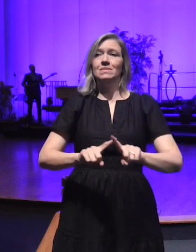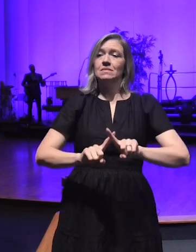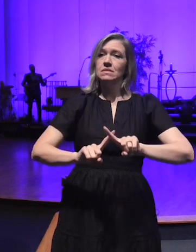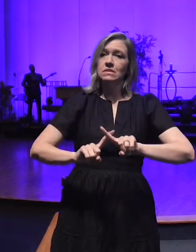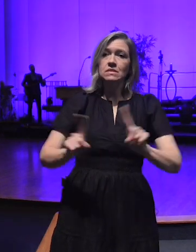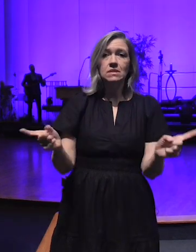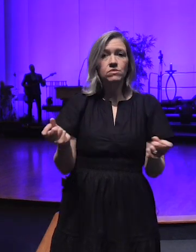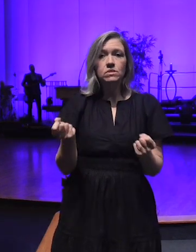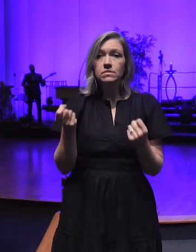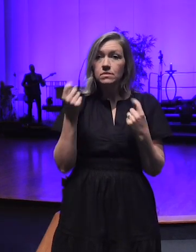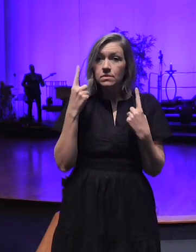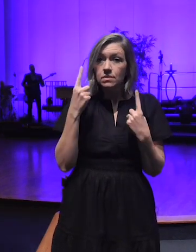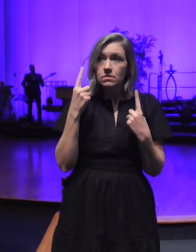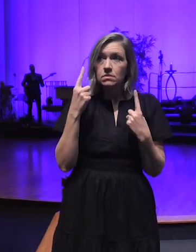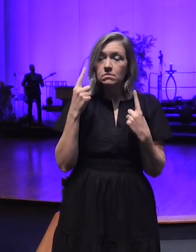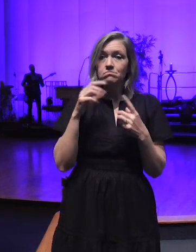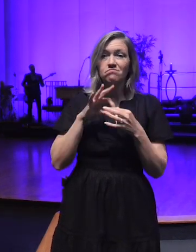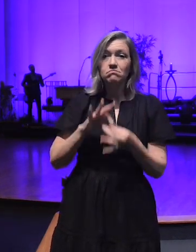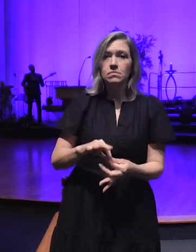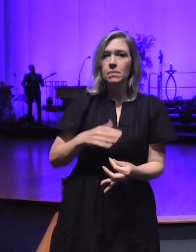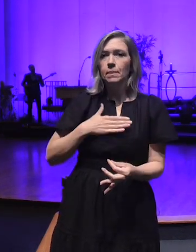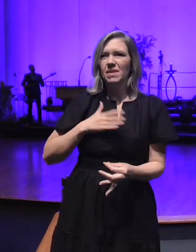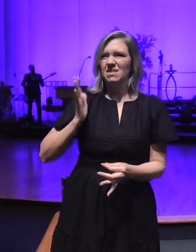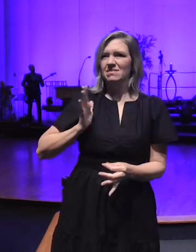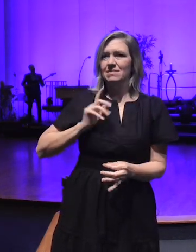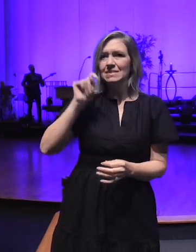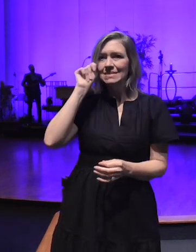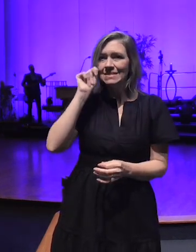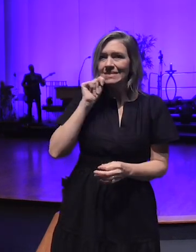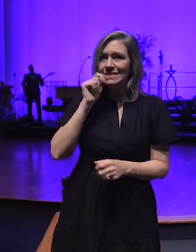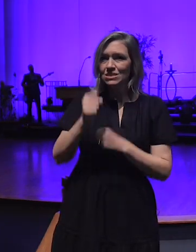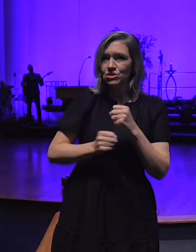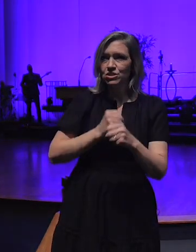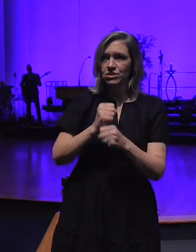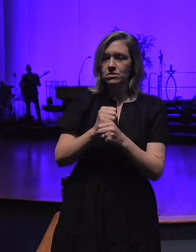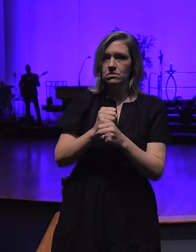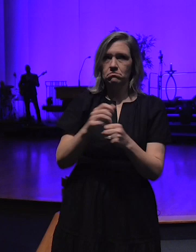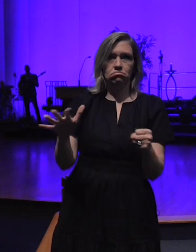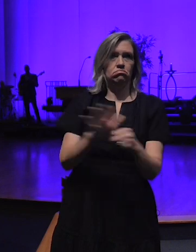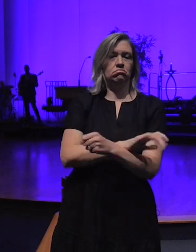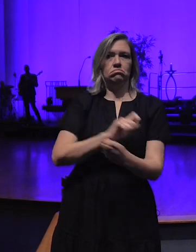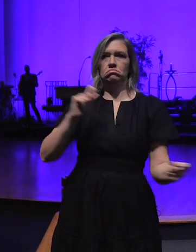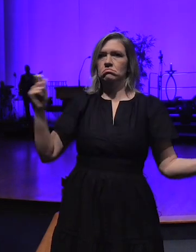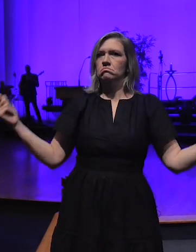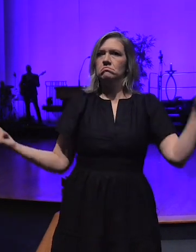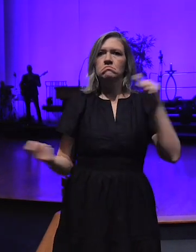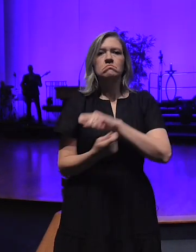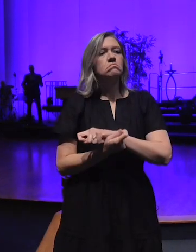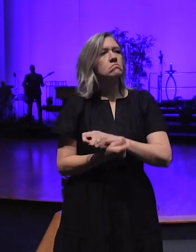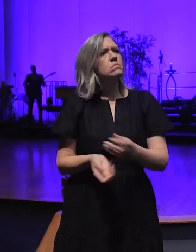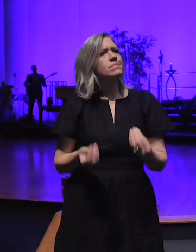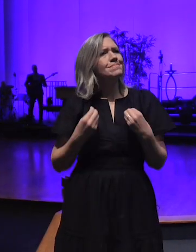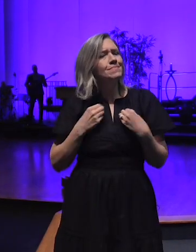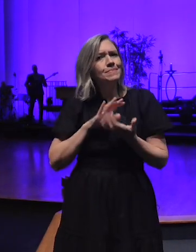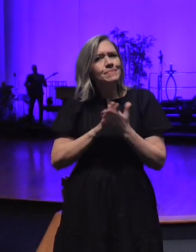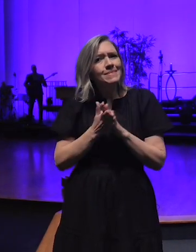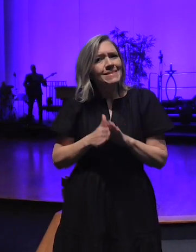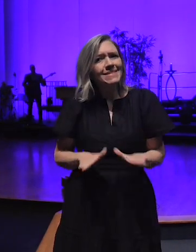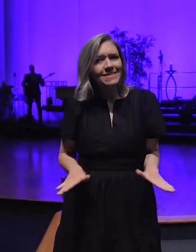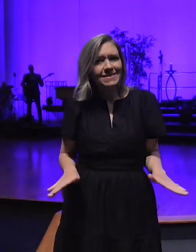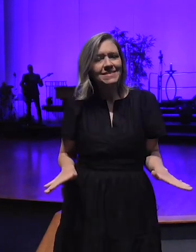de mi adolescencia y me dio mucha paz sobre lo que hice, sobre lo